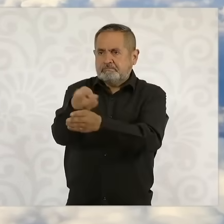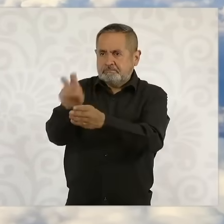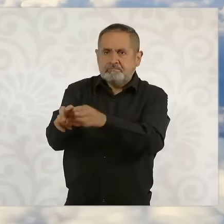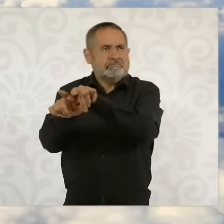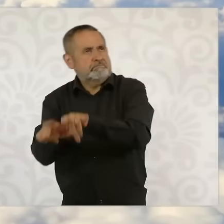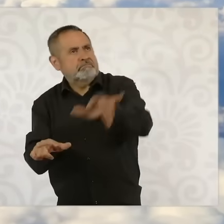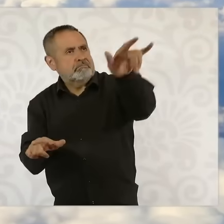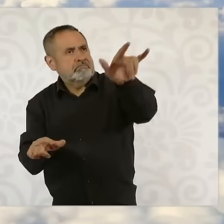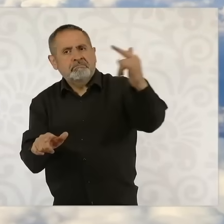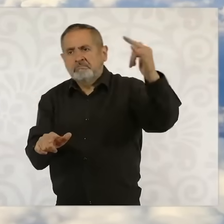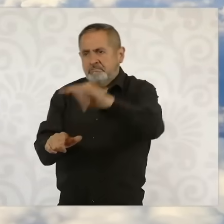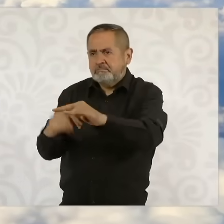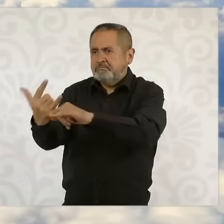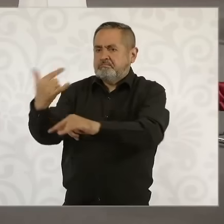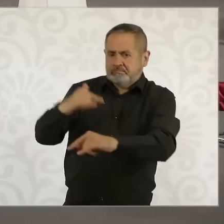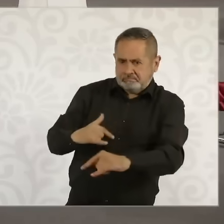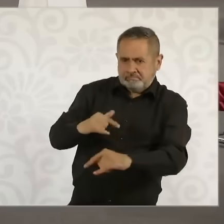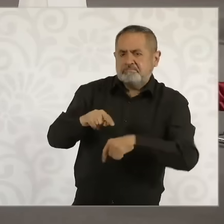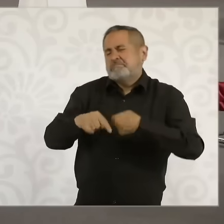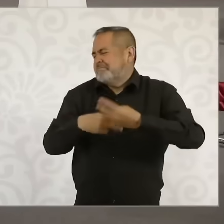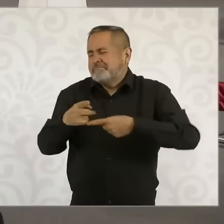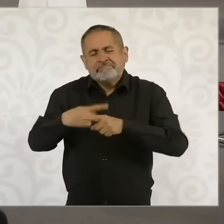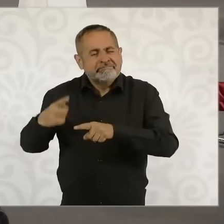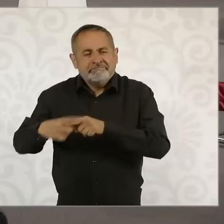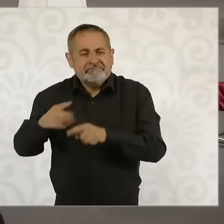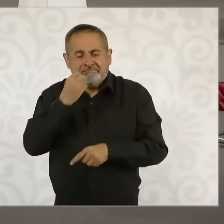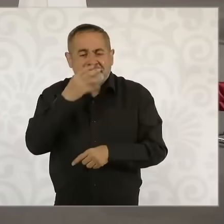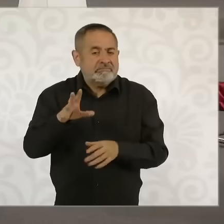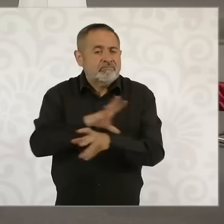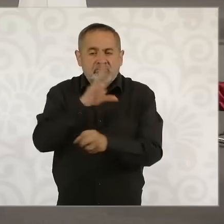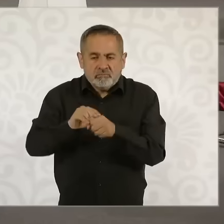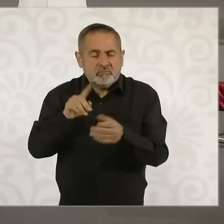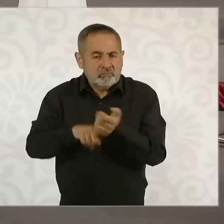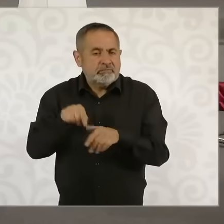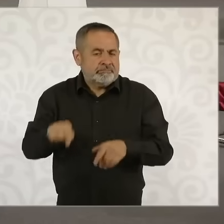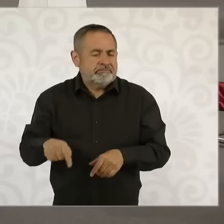esta nueva flota, pero también a través de esa nueva capacidad que se integra a Mexicana, la